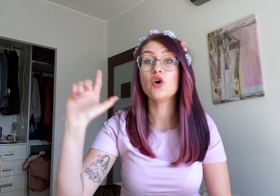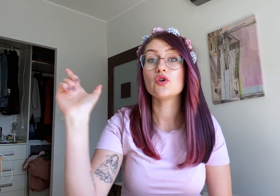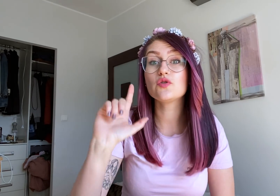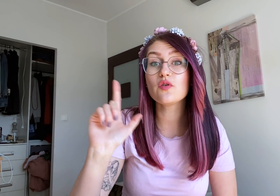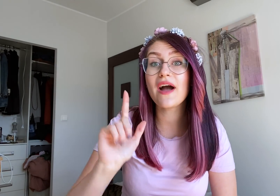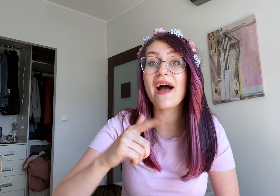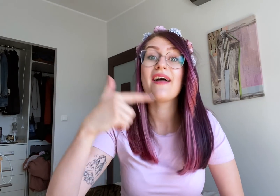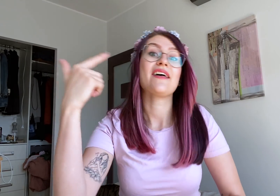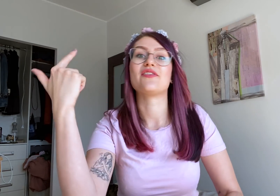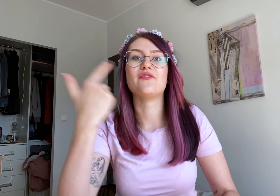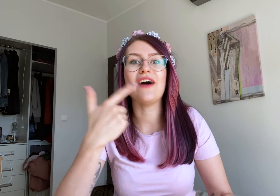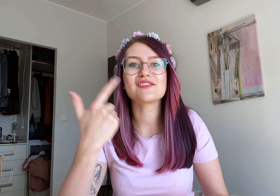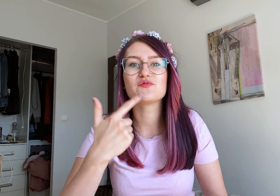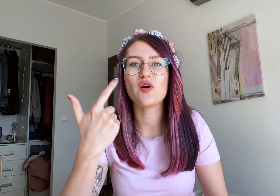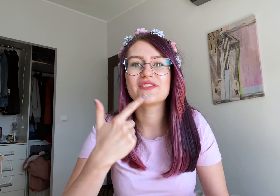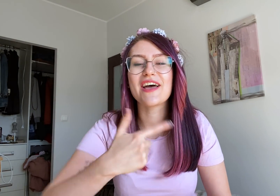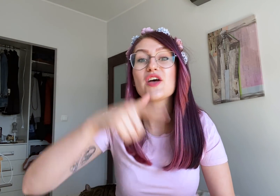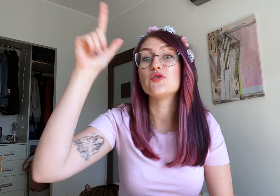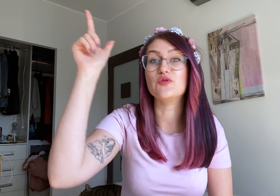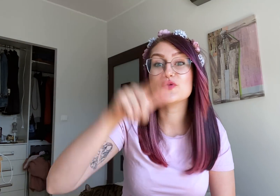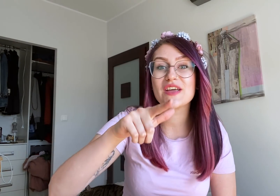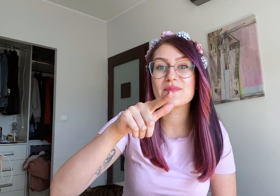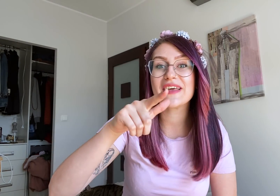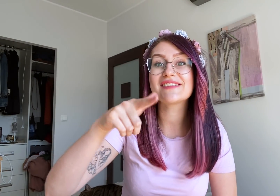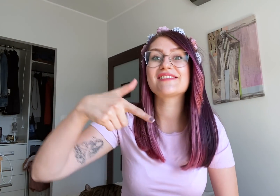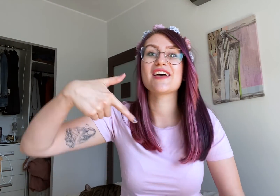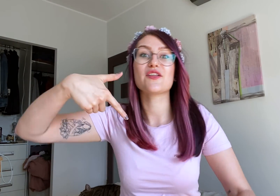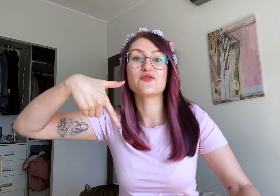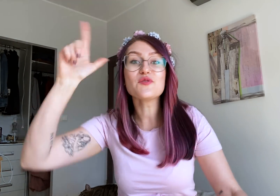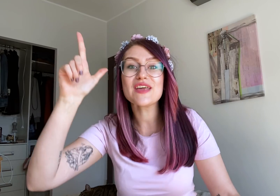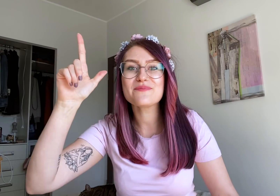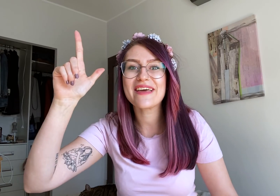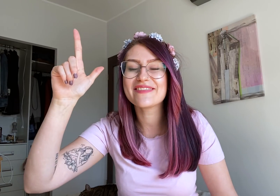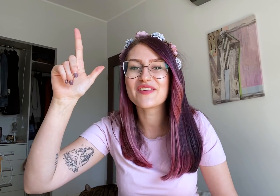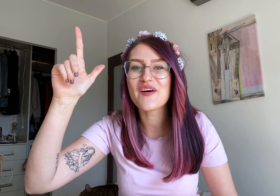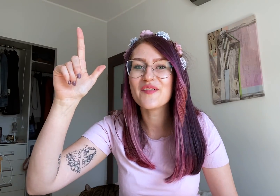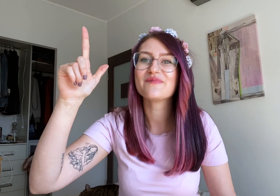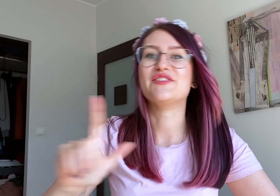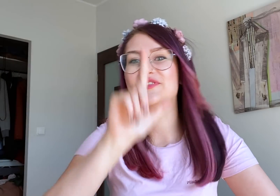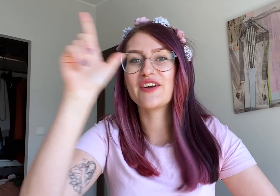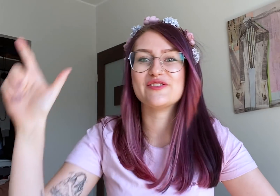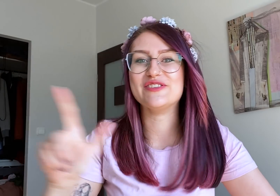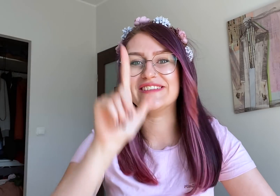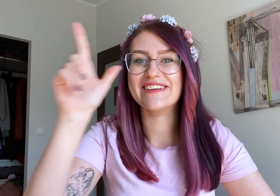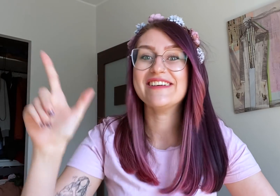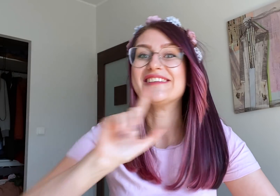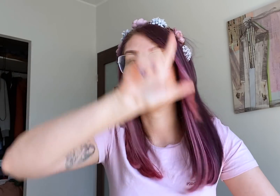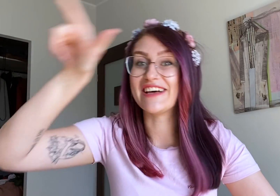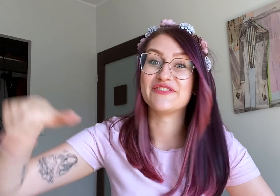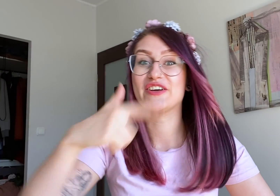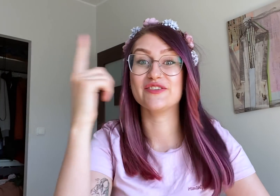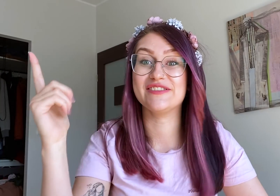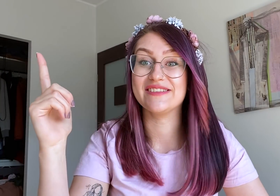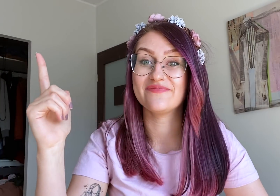2:00, dwa złote, drugie miejsce, drugie piętro, dwie godziny, za dwie godziny.